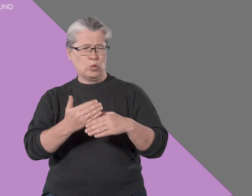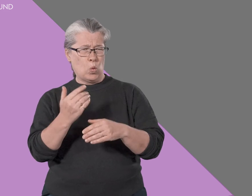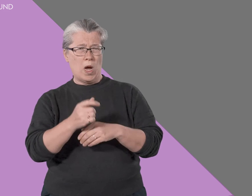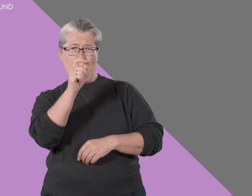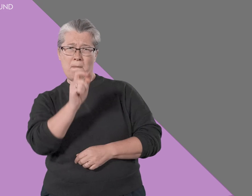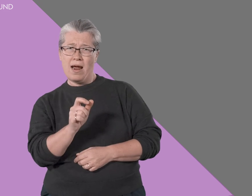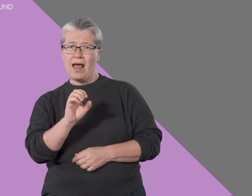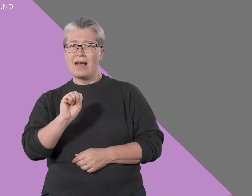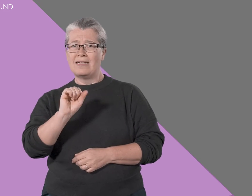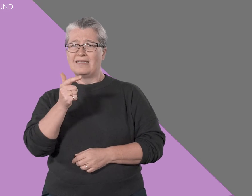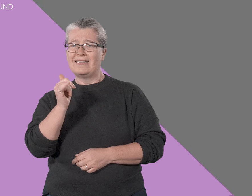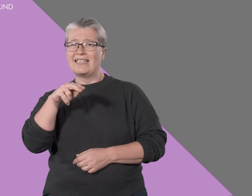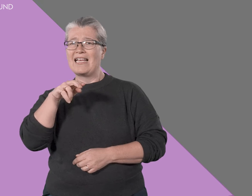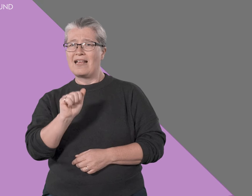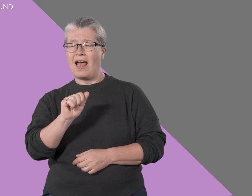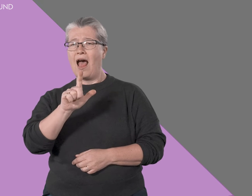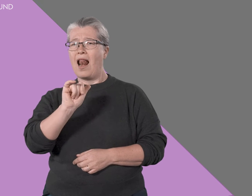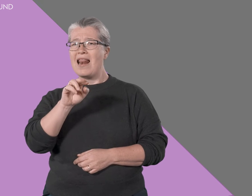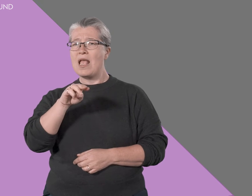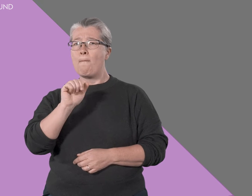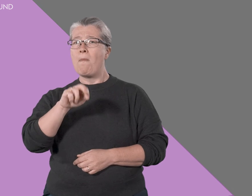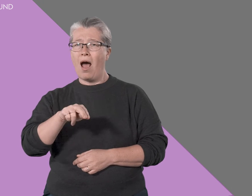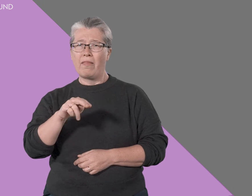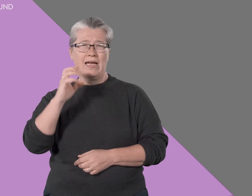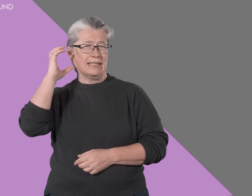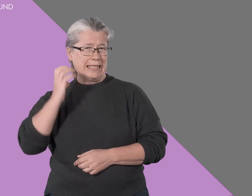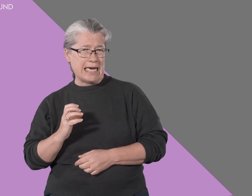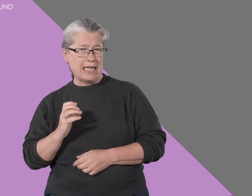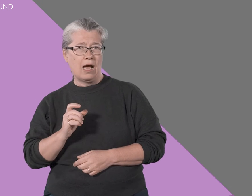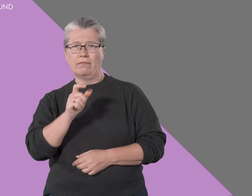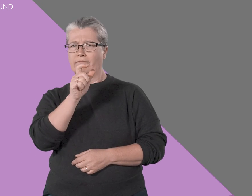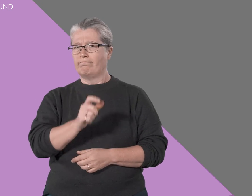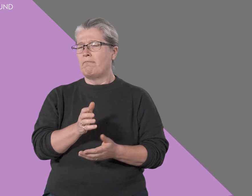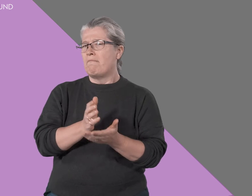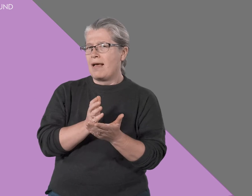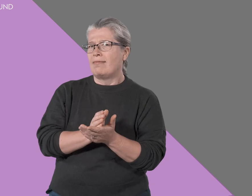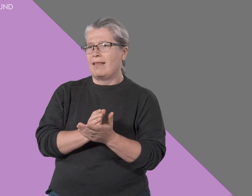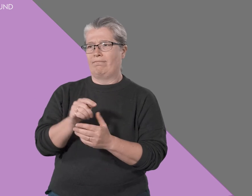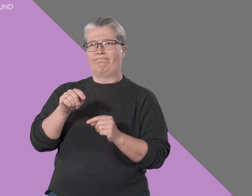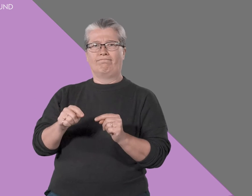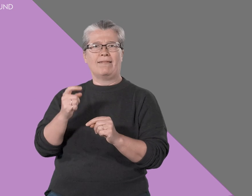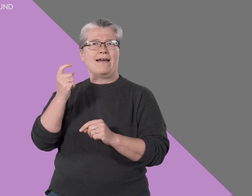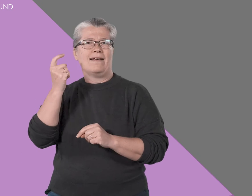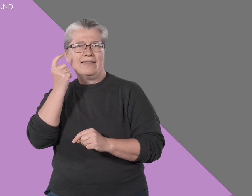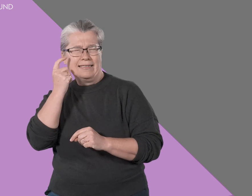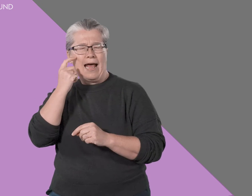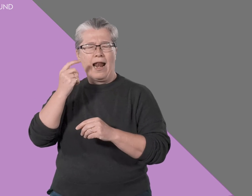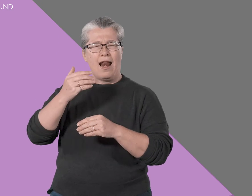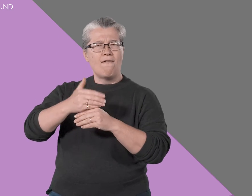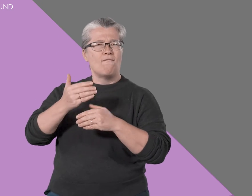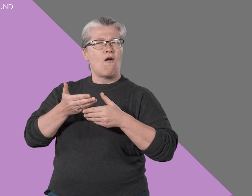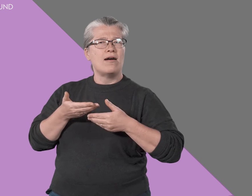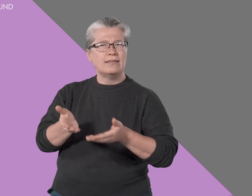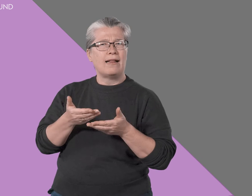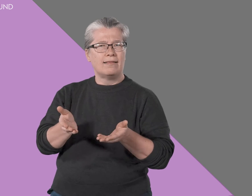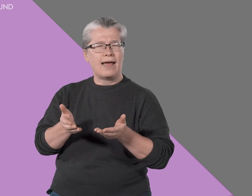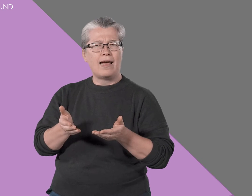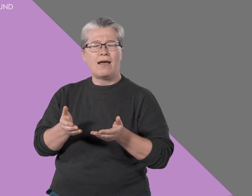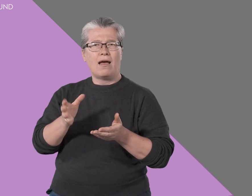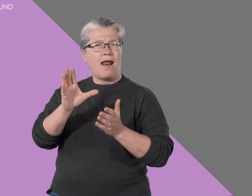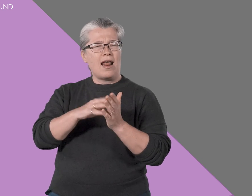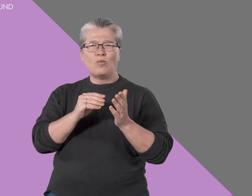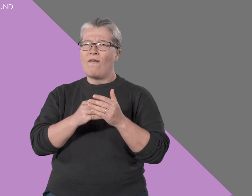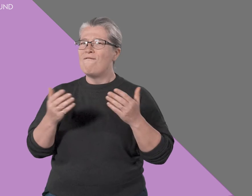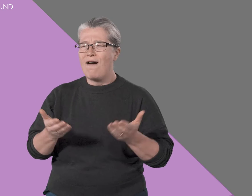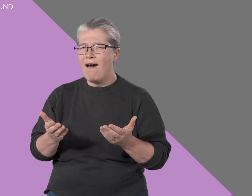Skådespelaren Stina Liman berättar att föreställningen är ett resultat -